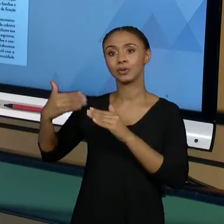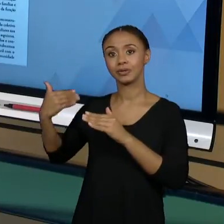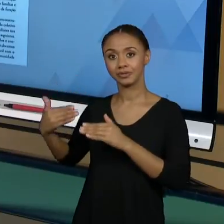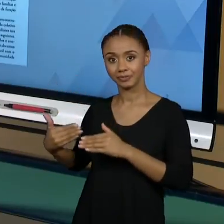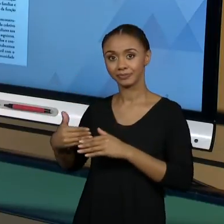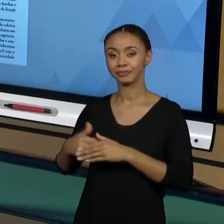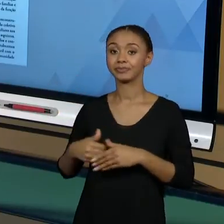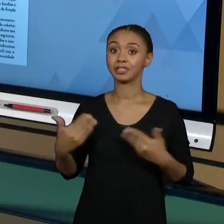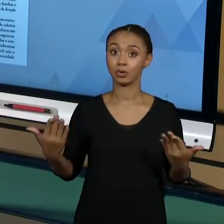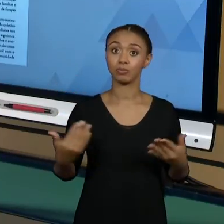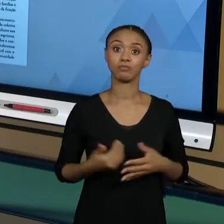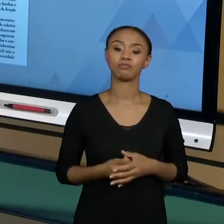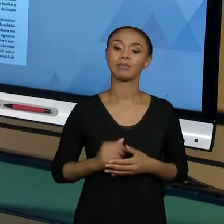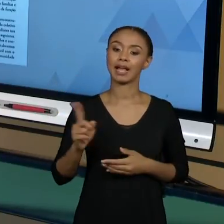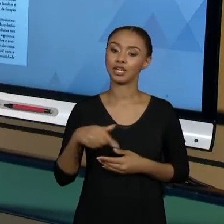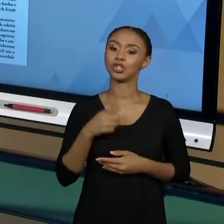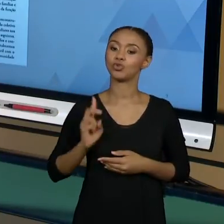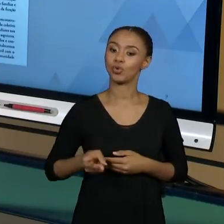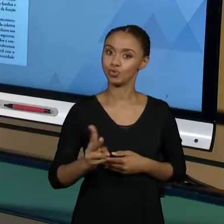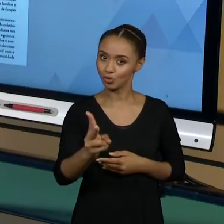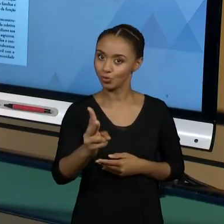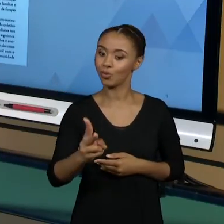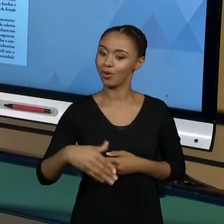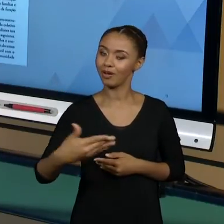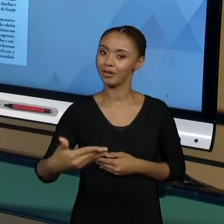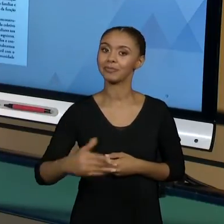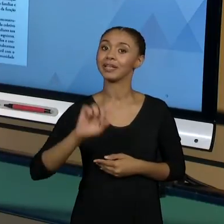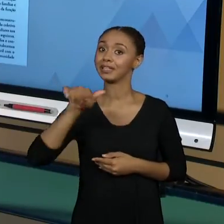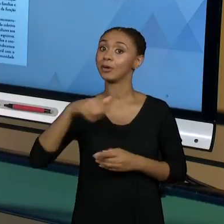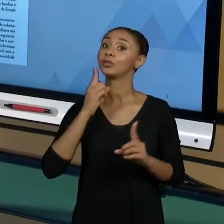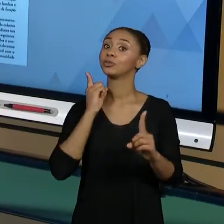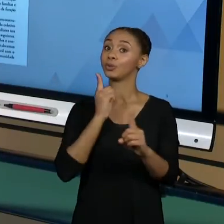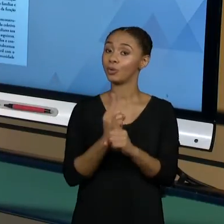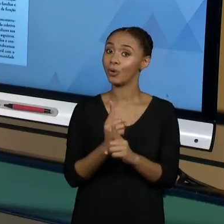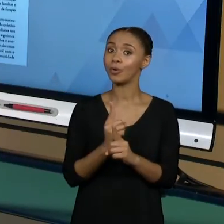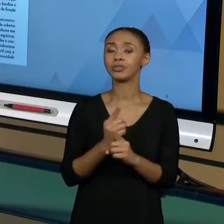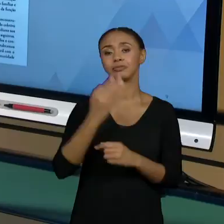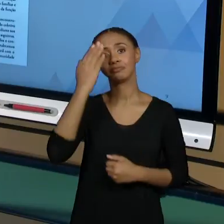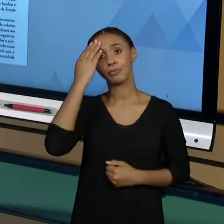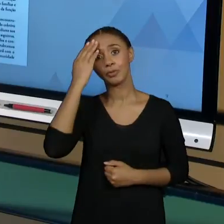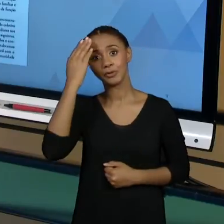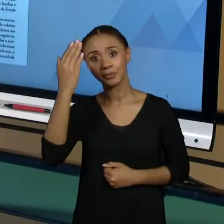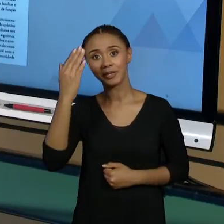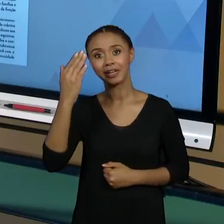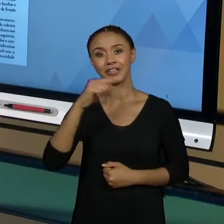SEGUIMOS, NOS ENCONTRAMOS NA PRÓXIMA VIDEOAULA. MUITO OBRIGADO PELA ATENÇÃO DE VOCÊS.